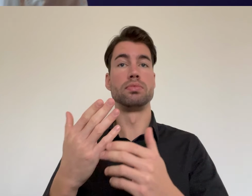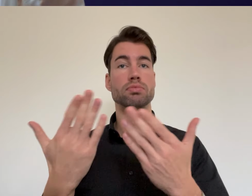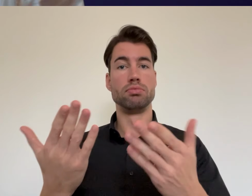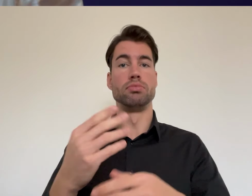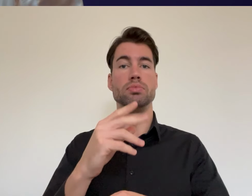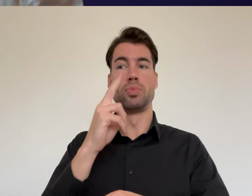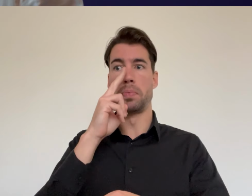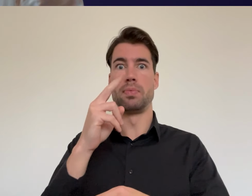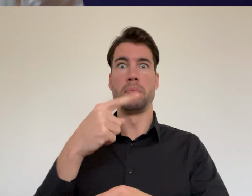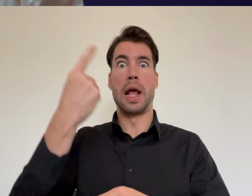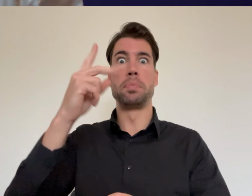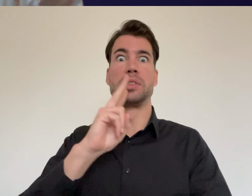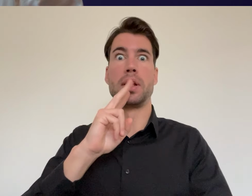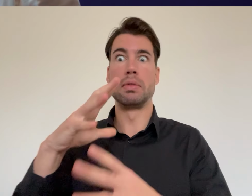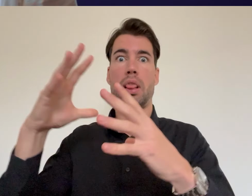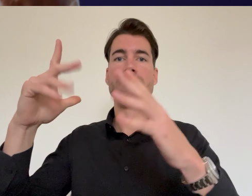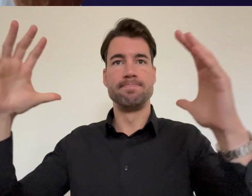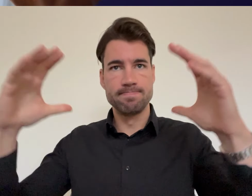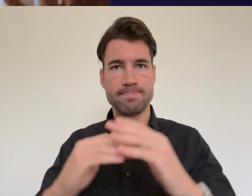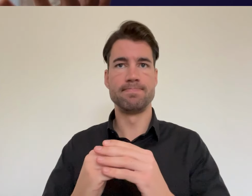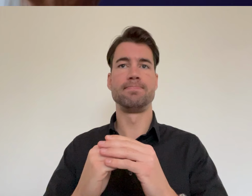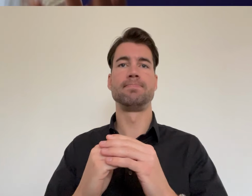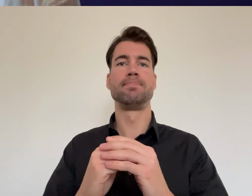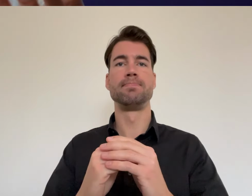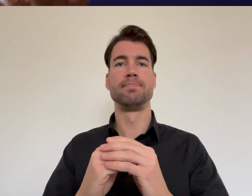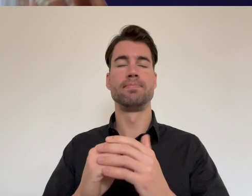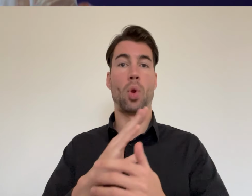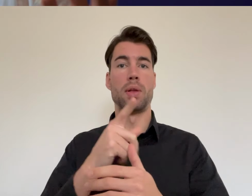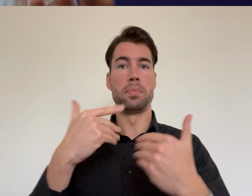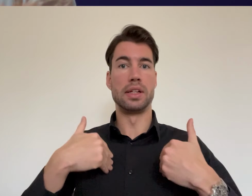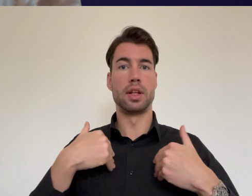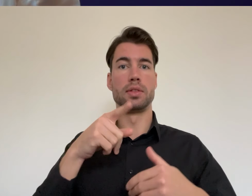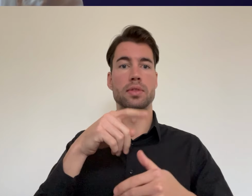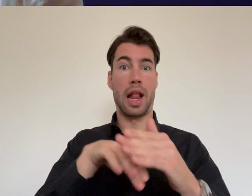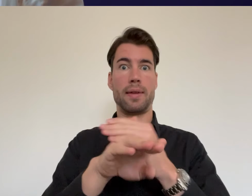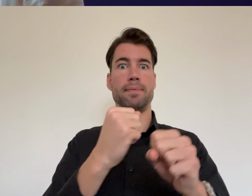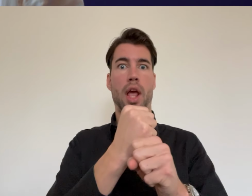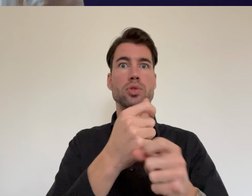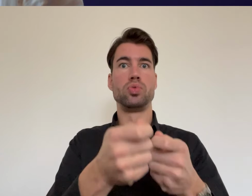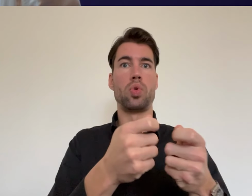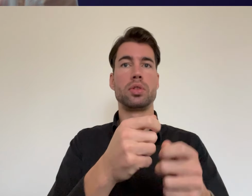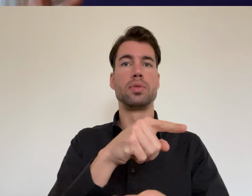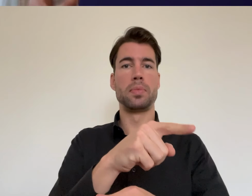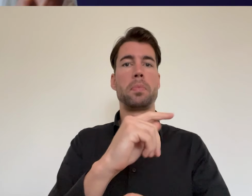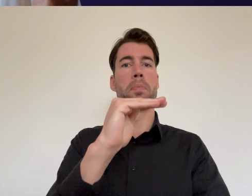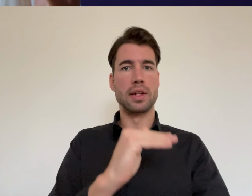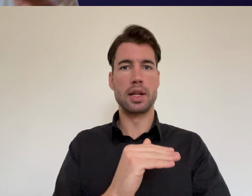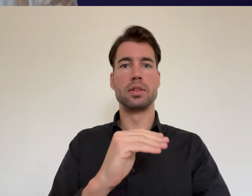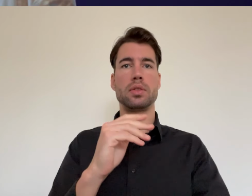dan minder gaat gebeuren. Ook mensen die werken met cliënten in de zorg komen in aanmerking voor